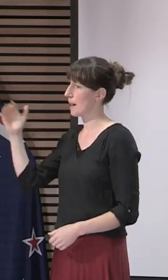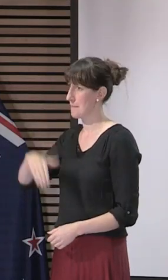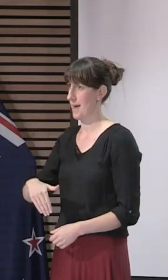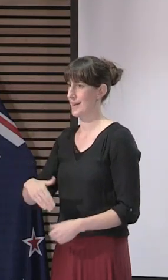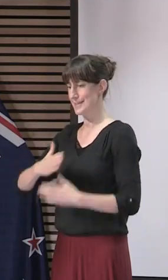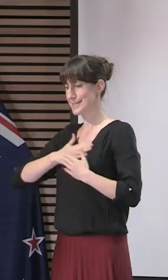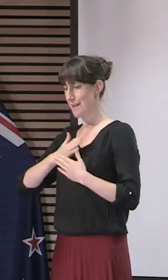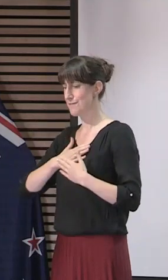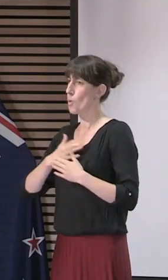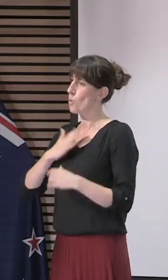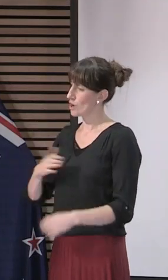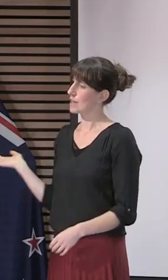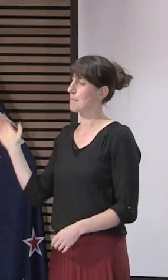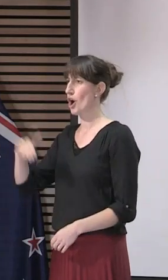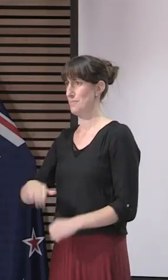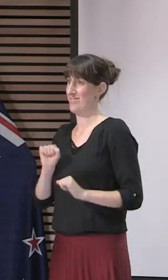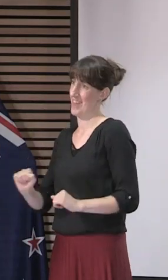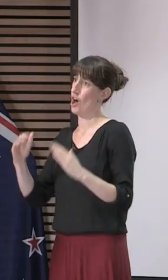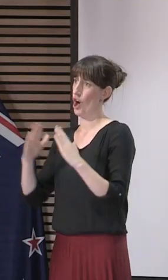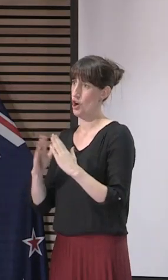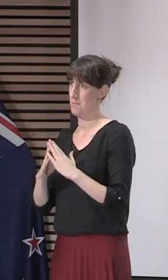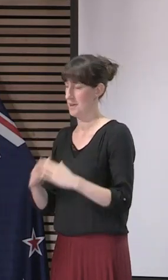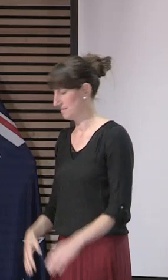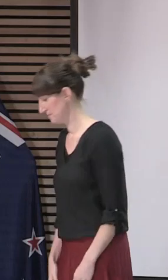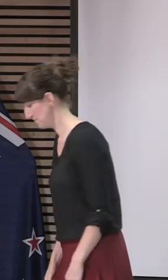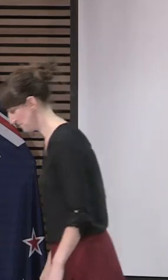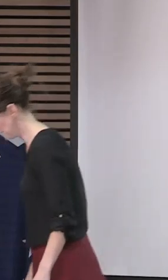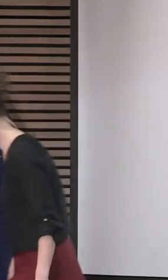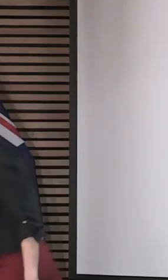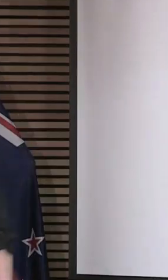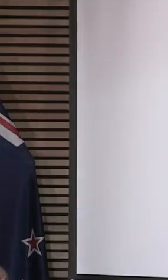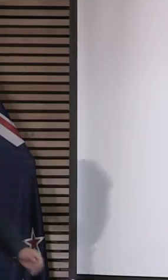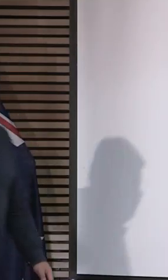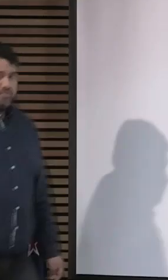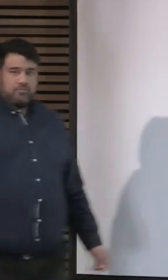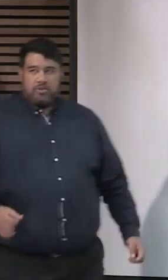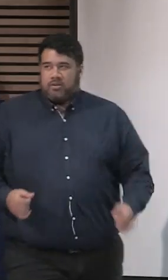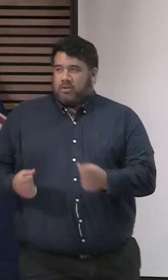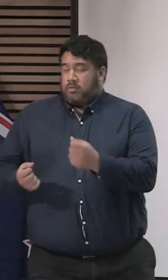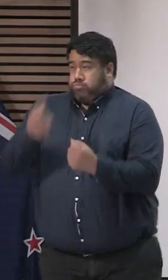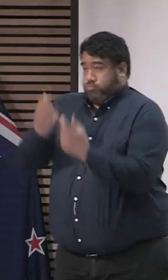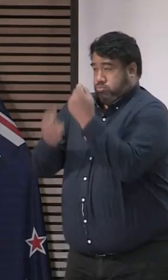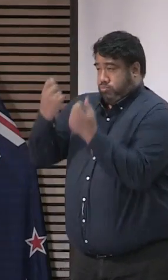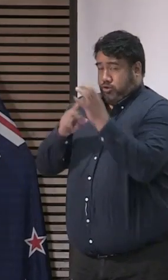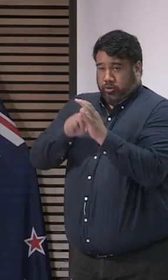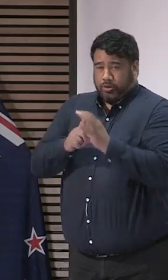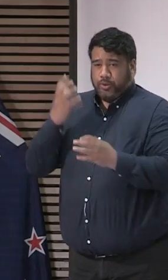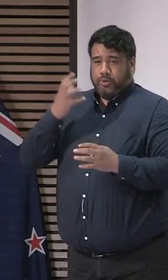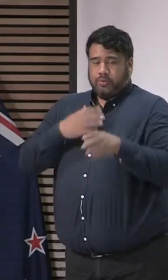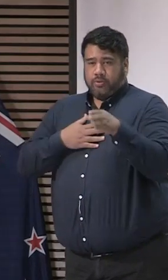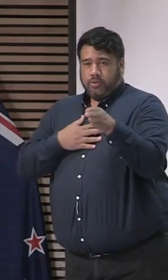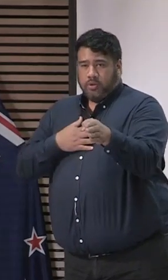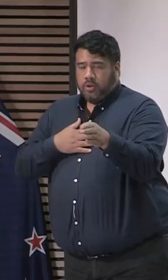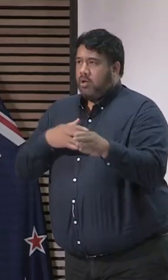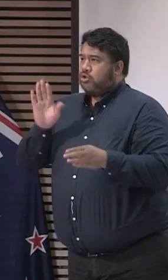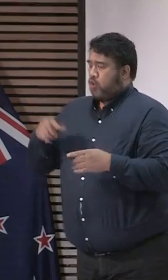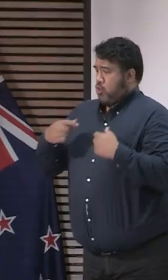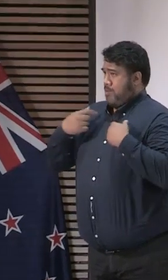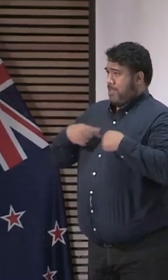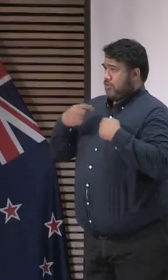whenua o te ao ka pai. Engari e